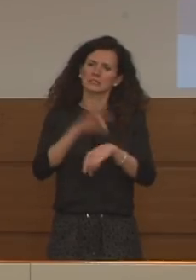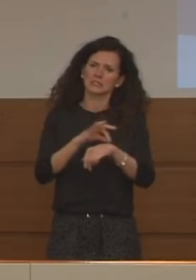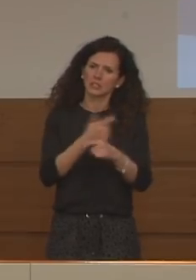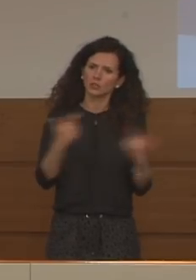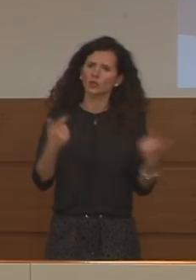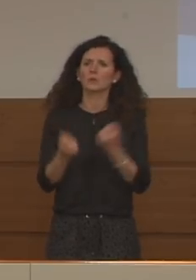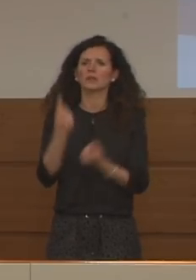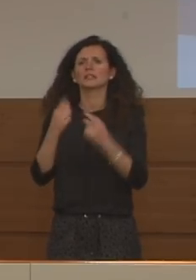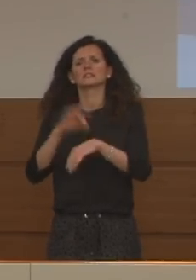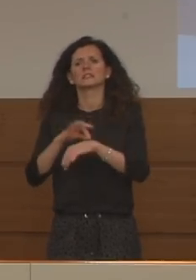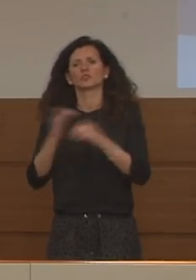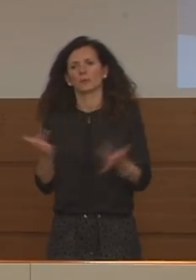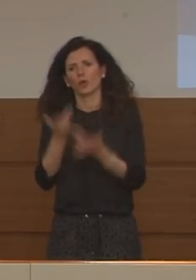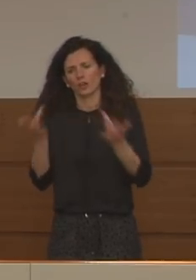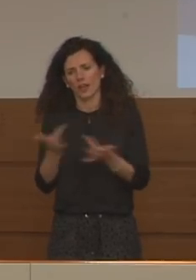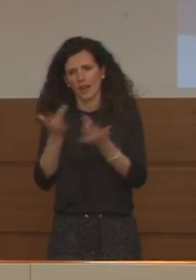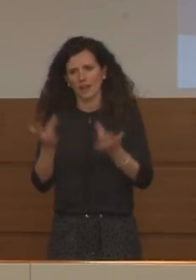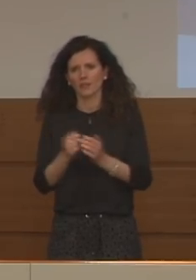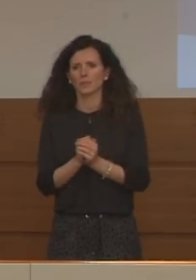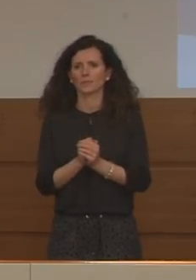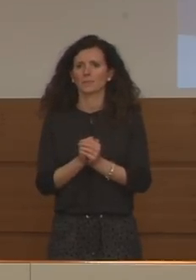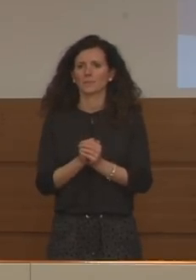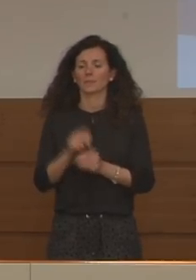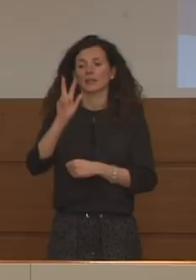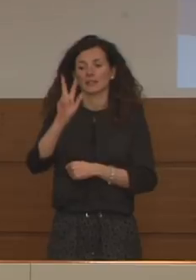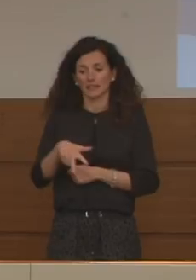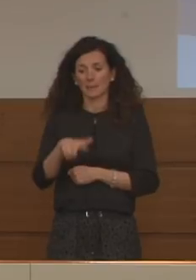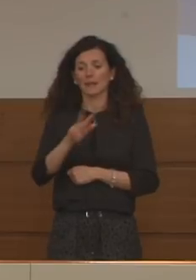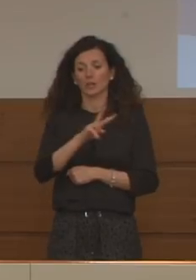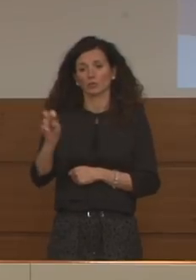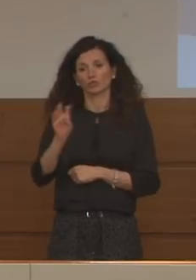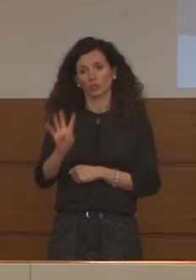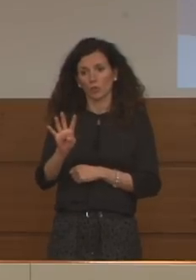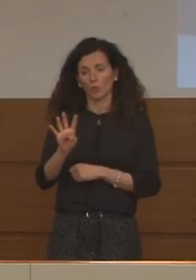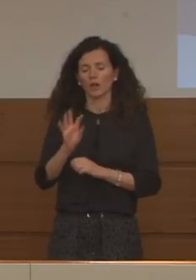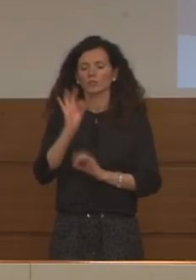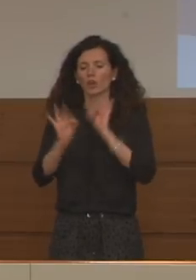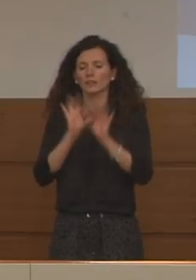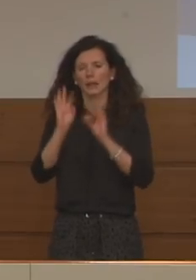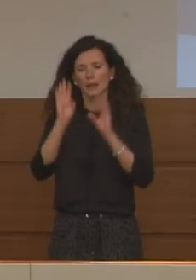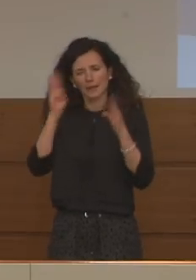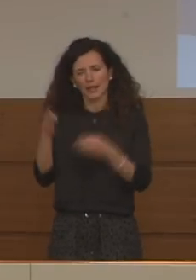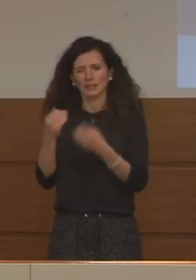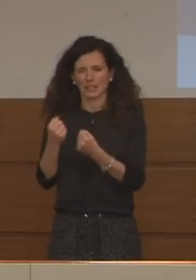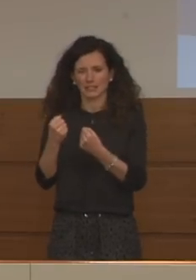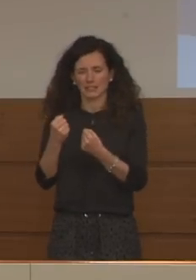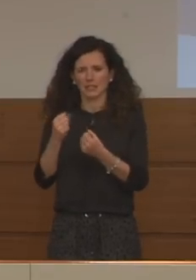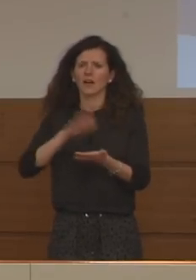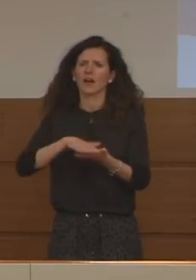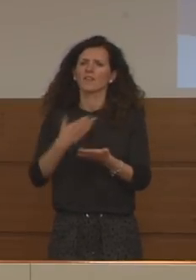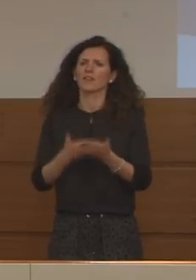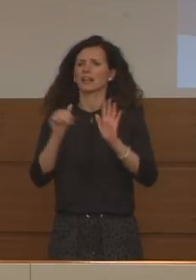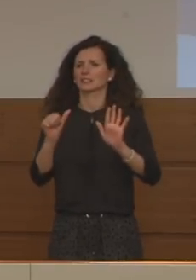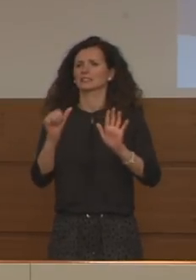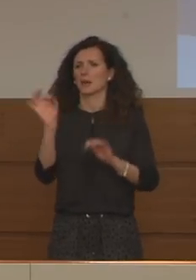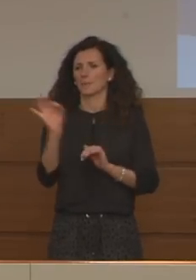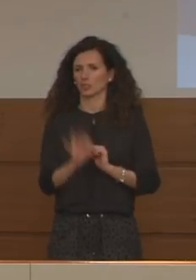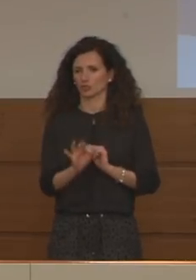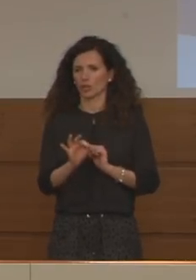lievi e 3.204 in terapia intensiva, pari al 6 per cento delle persone positive,